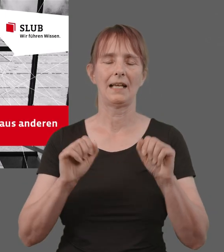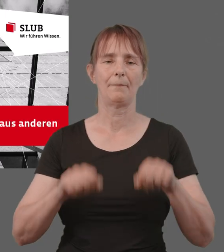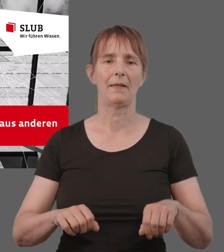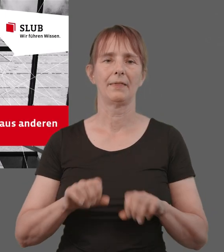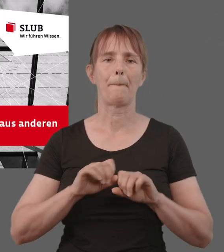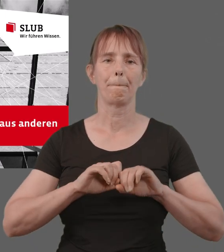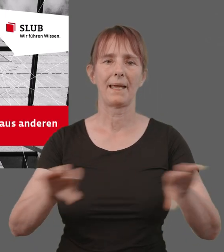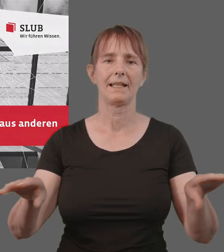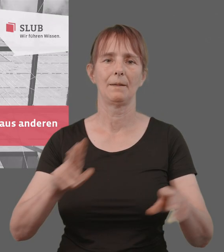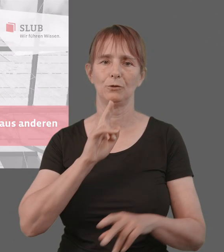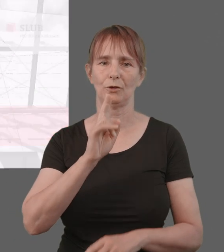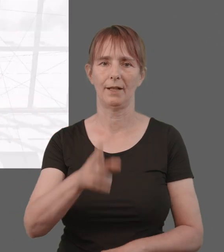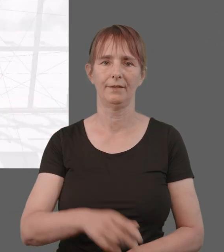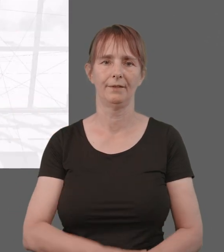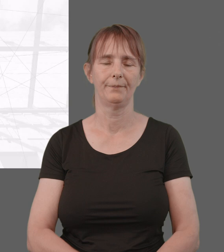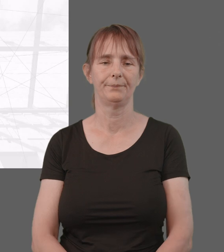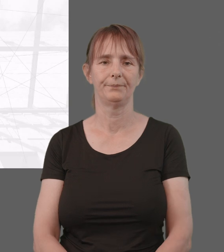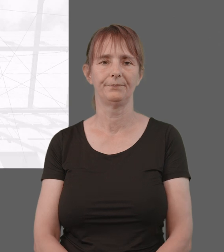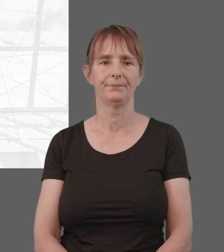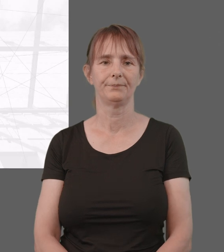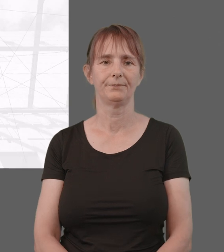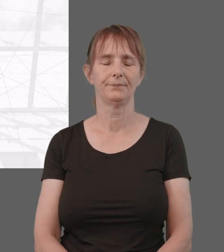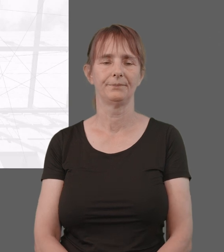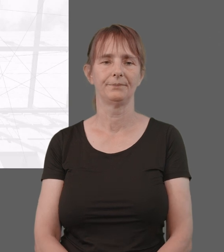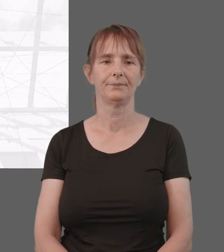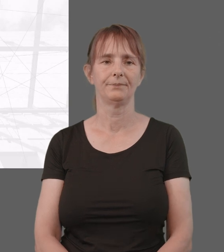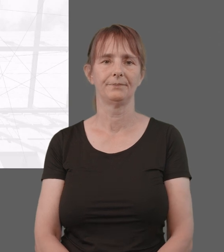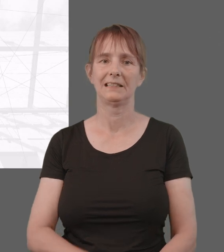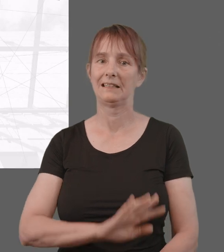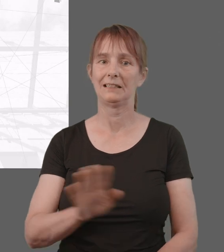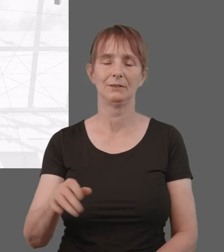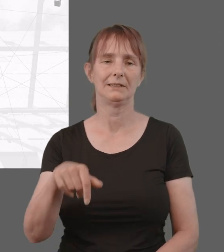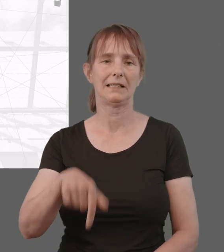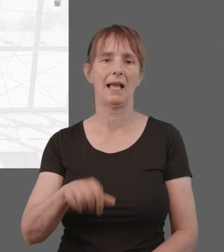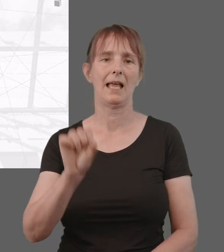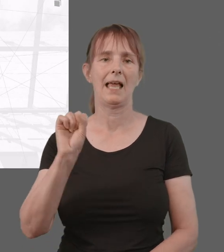[Musik] Herzlich Willkommen zum zweiten SLUBcast zur Fernleihe "Wie bestelle ich